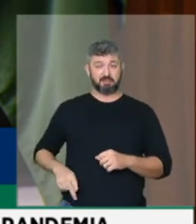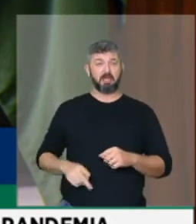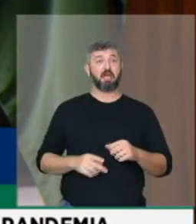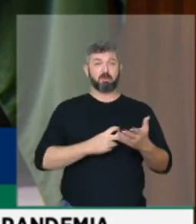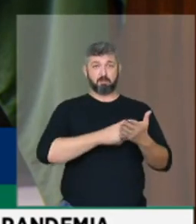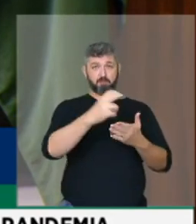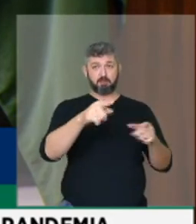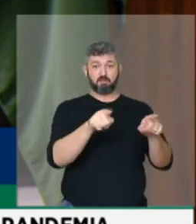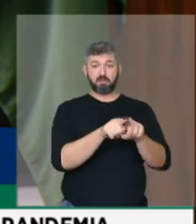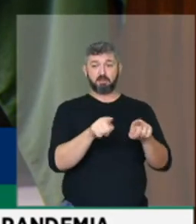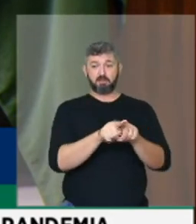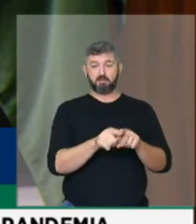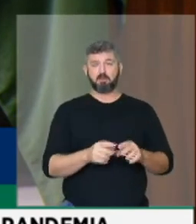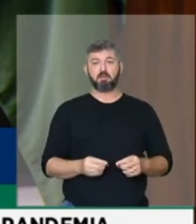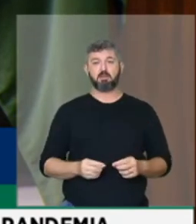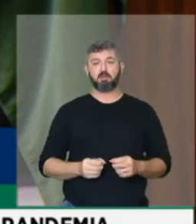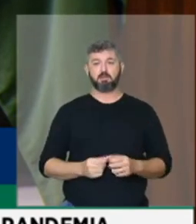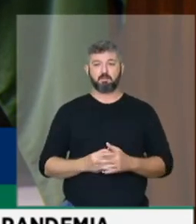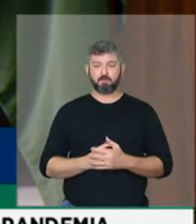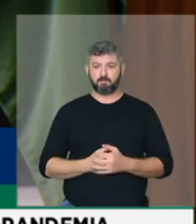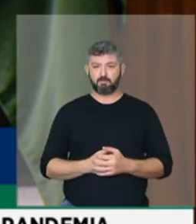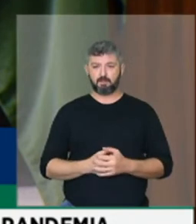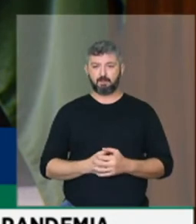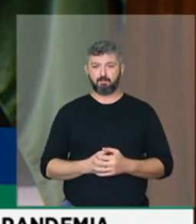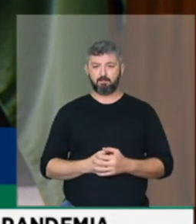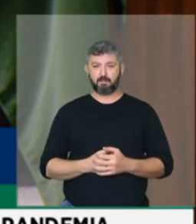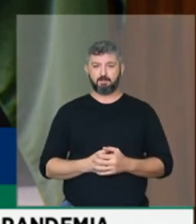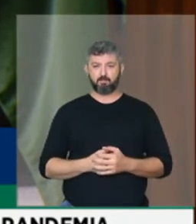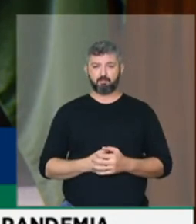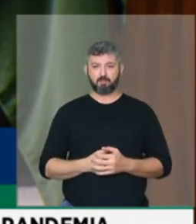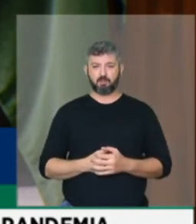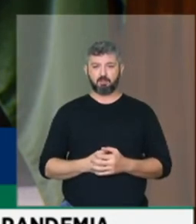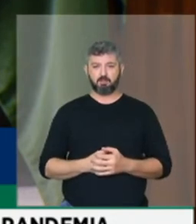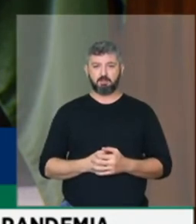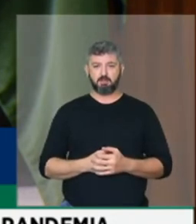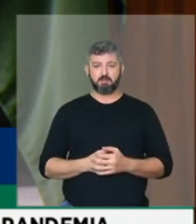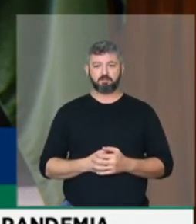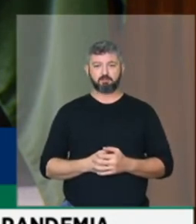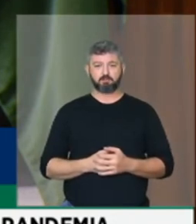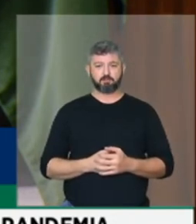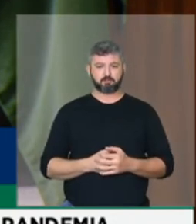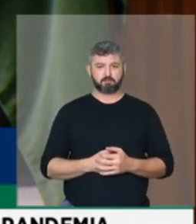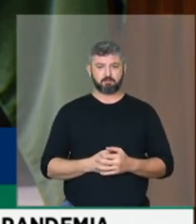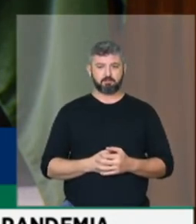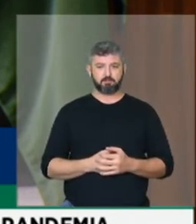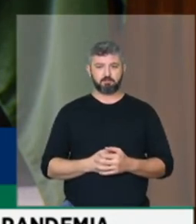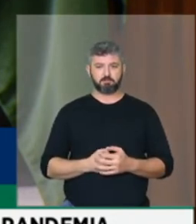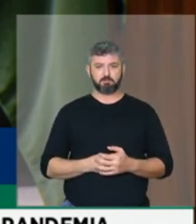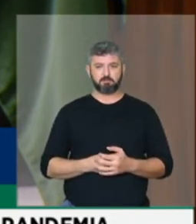UMA PRESIDENTE PRESIDENTE..., EU NÃO VOU USAR OS MAIS 4 NÃ O. V.EXA. TINHA ME DADO 6 MINUTOS. MAS EU QUERO DIZER,